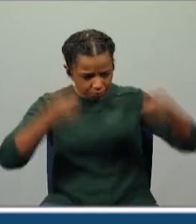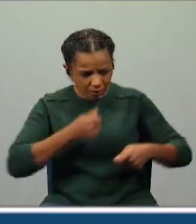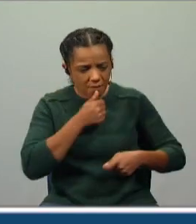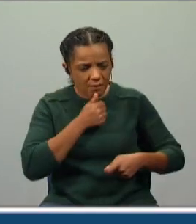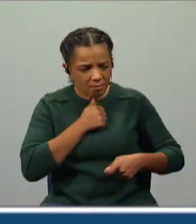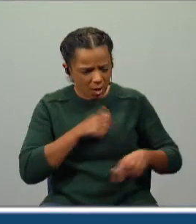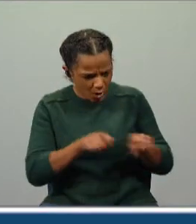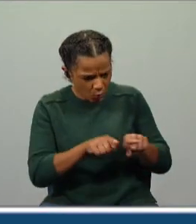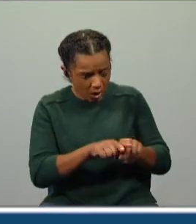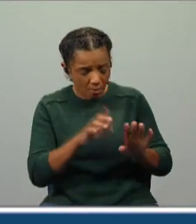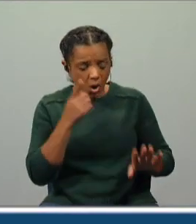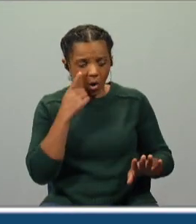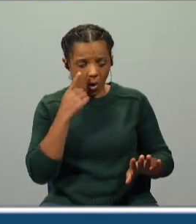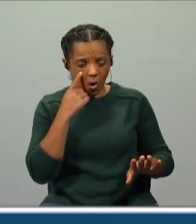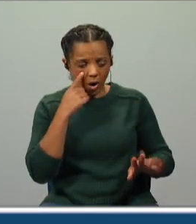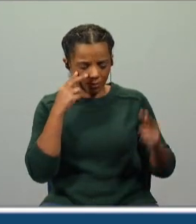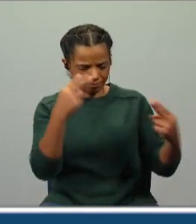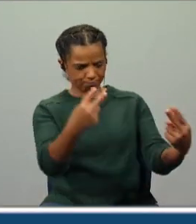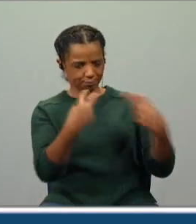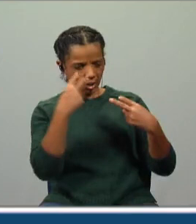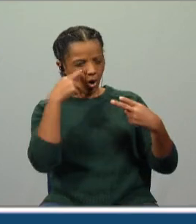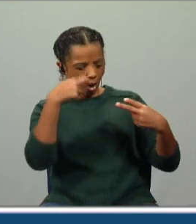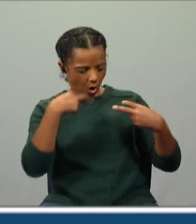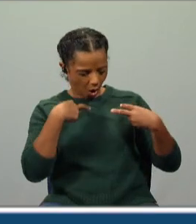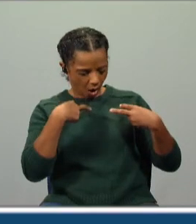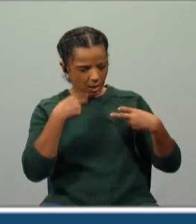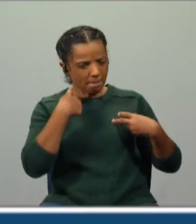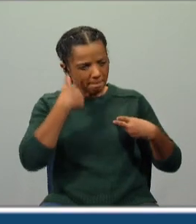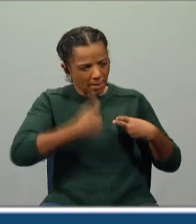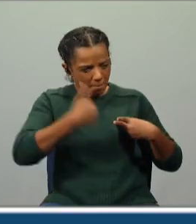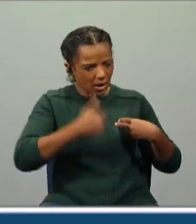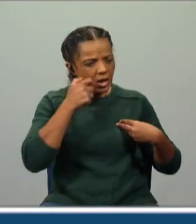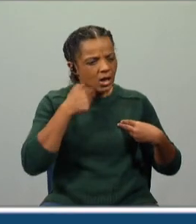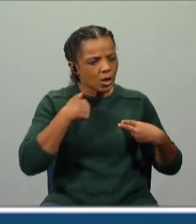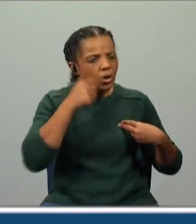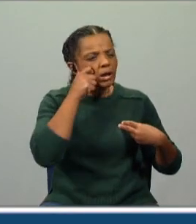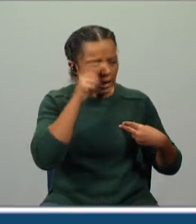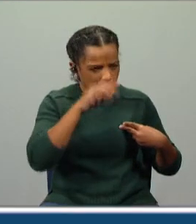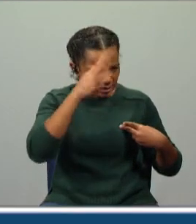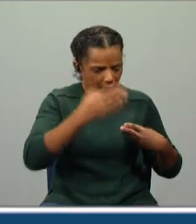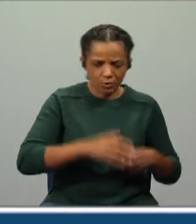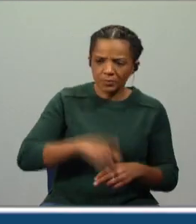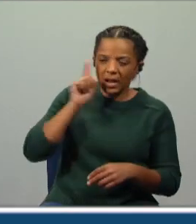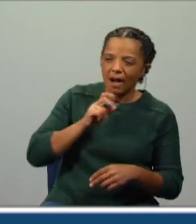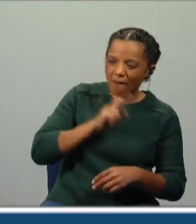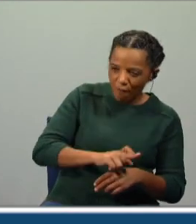Olha lá vem para mim Já sabes quem sou, és a avó do capim vermelho,